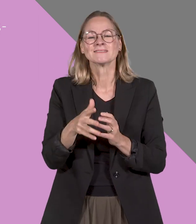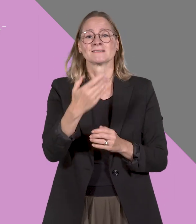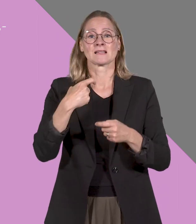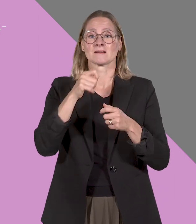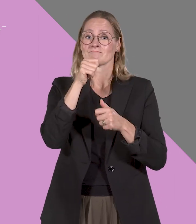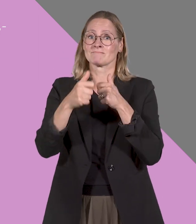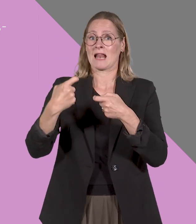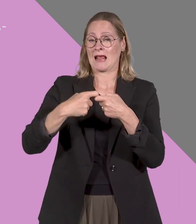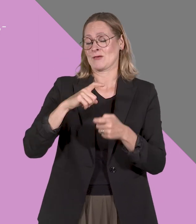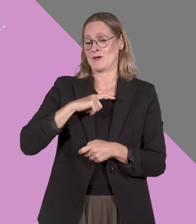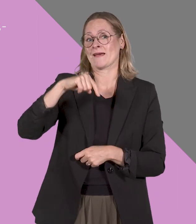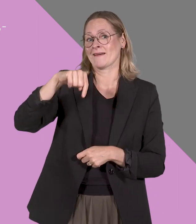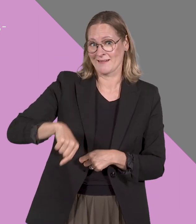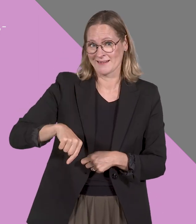Osallistumislinkki alla.